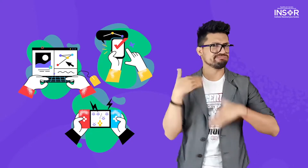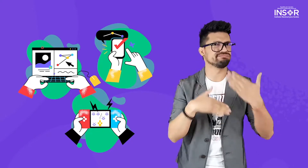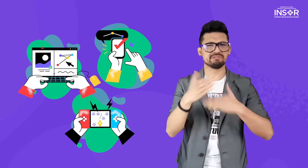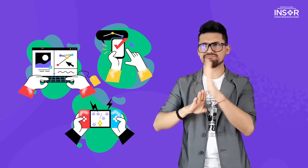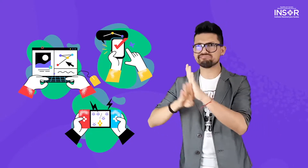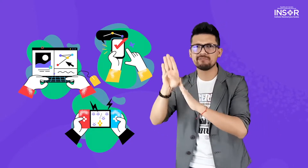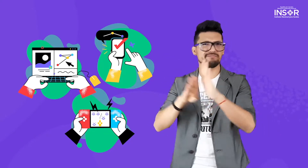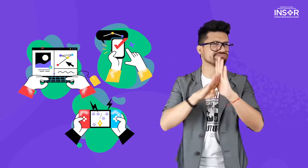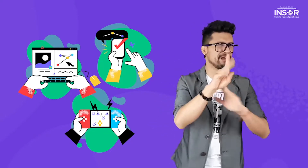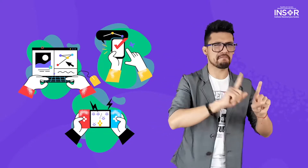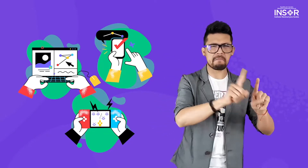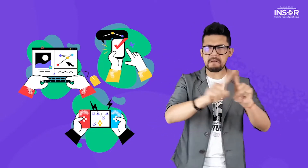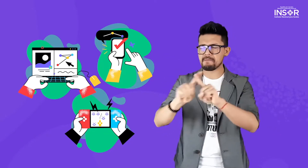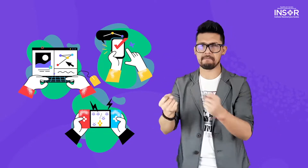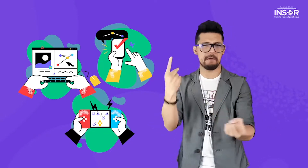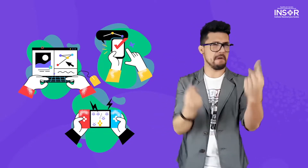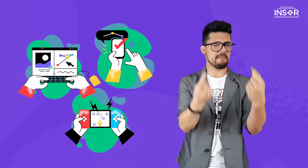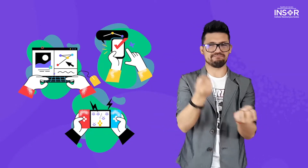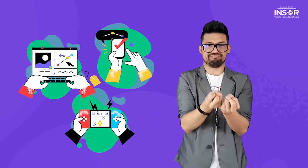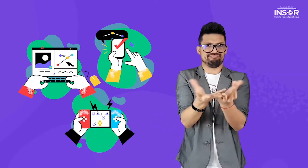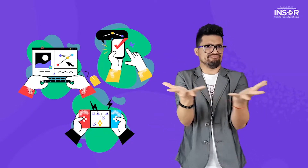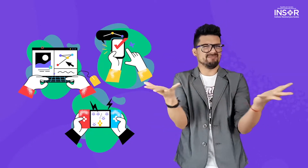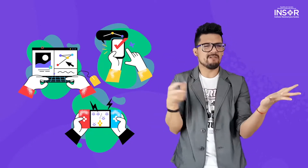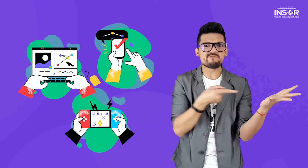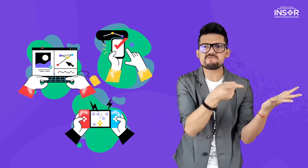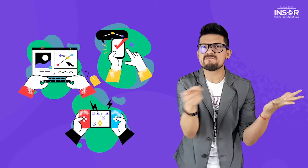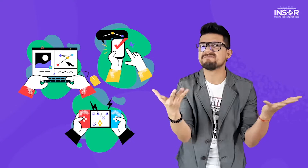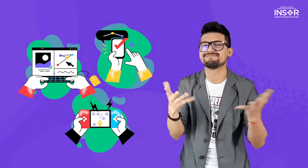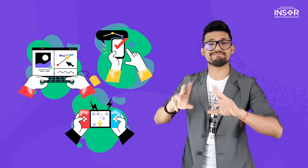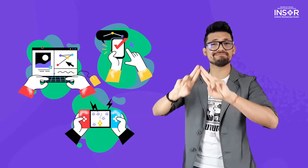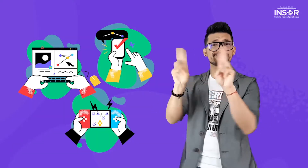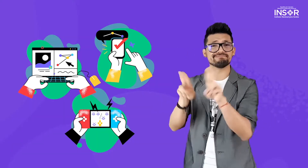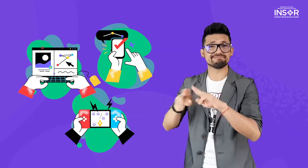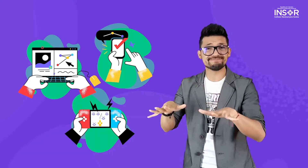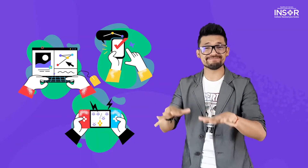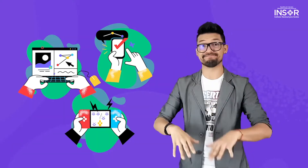Actualmente gracias a los avances de la tecnología encontramos en internet muchas páginas web,